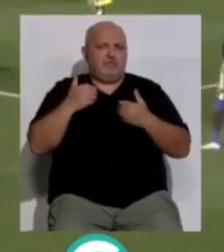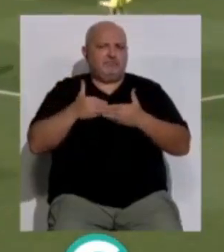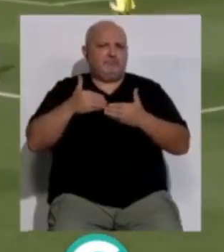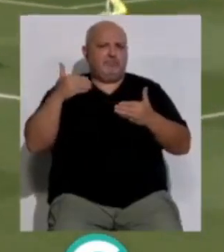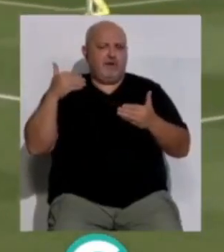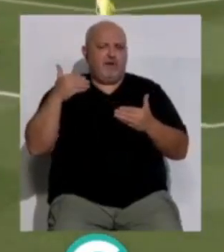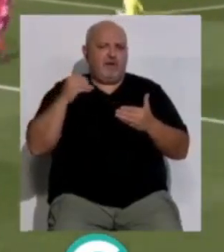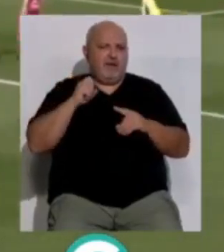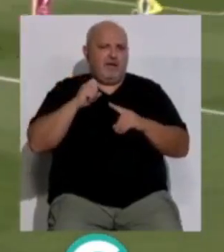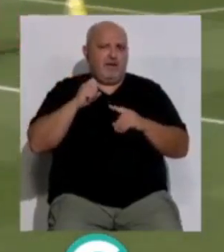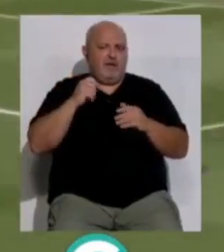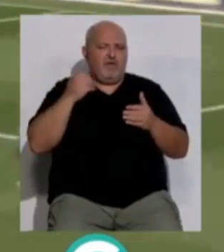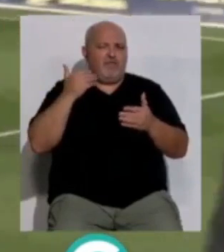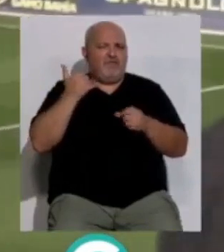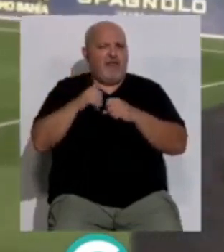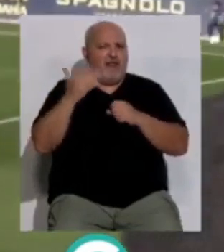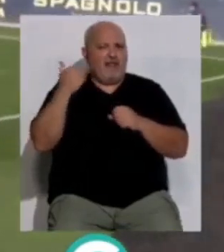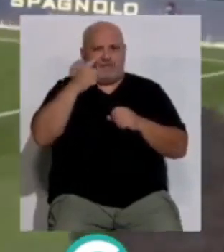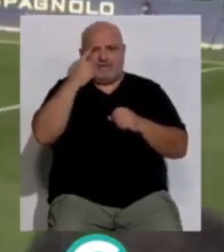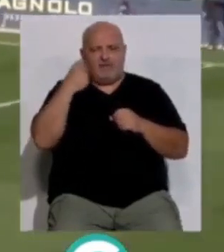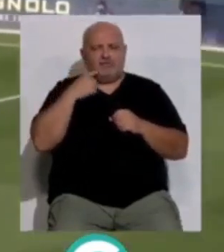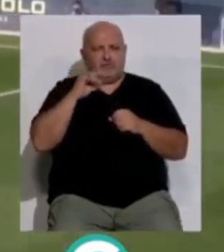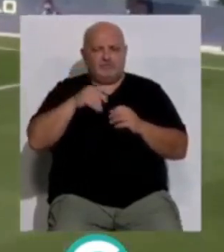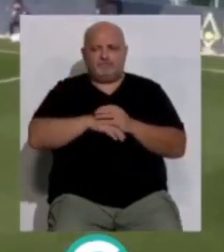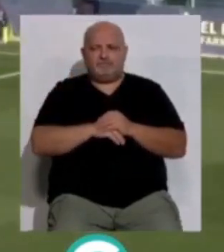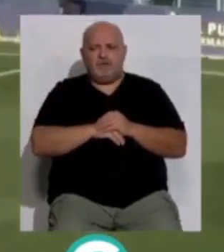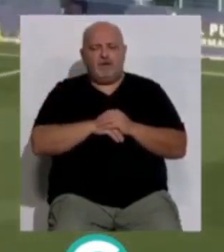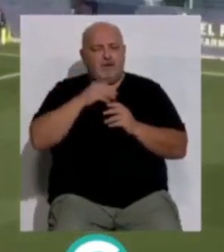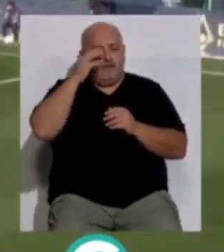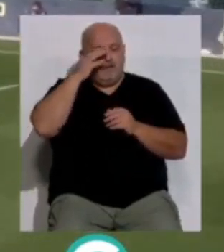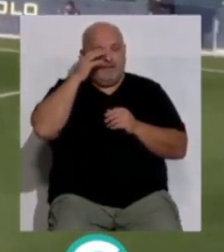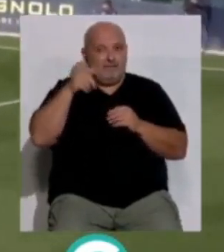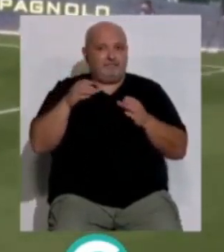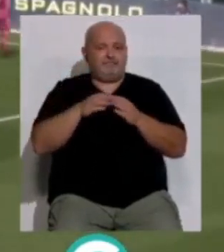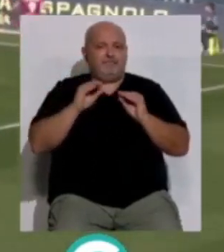de Sergio al final de la pasada temporada sí una de las características de este equipo es